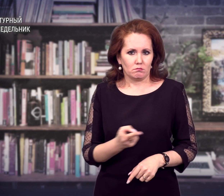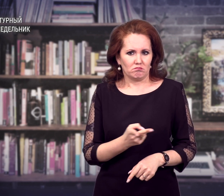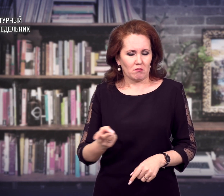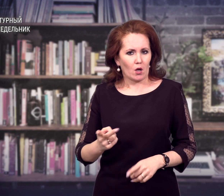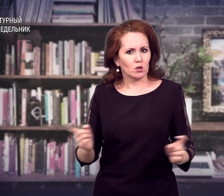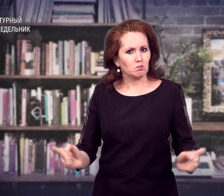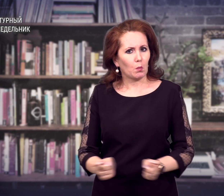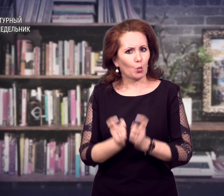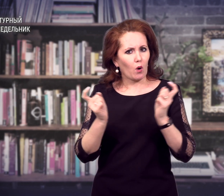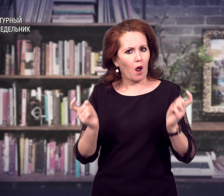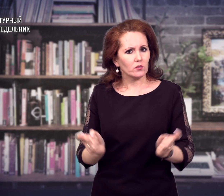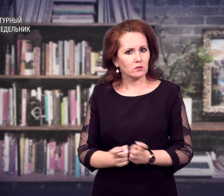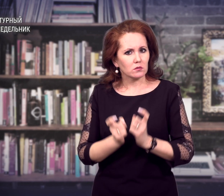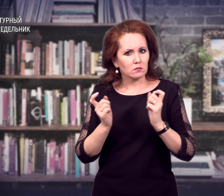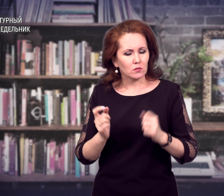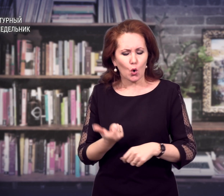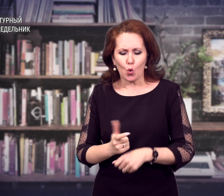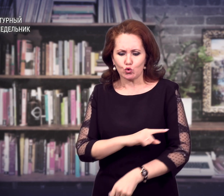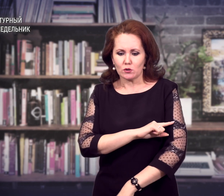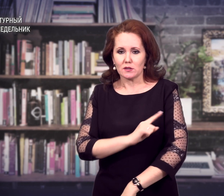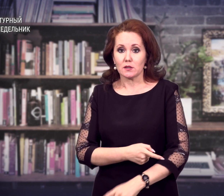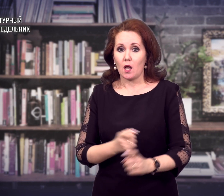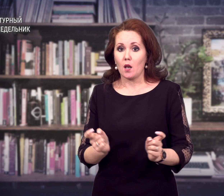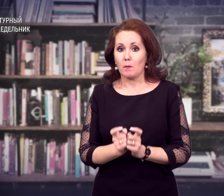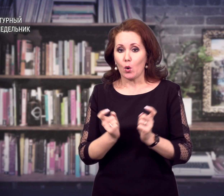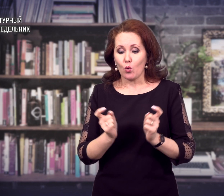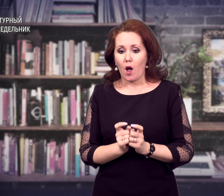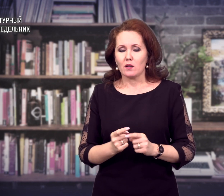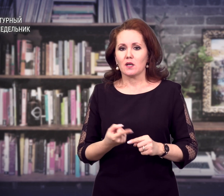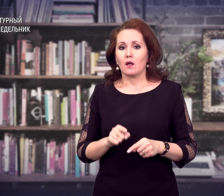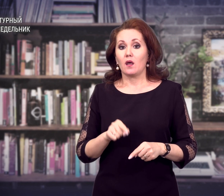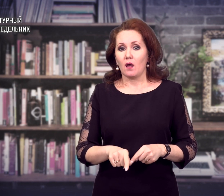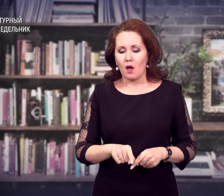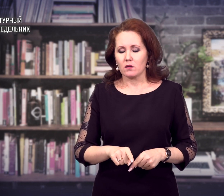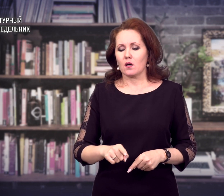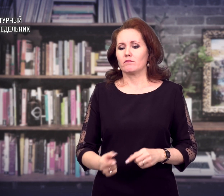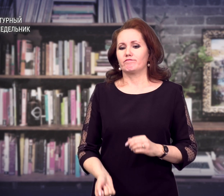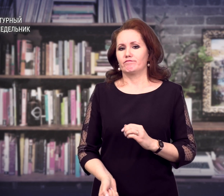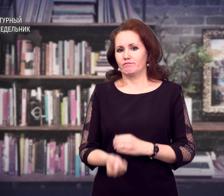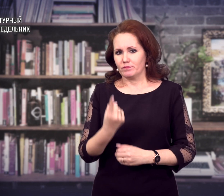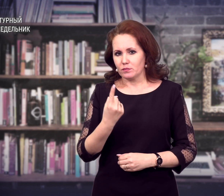И очень сильно поругались.